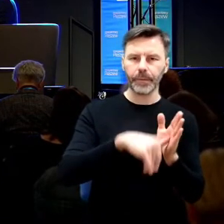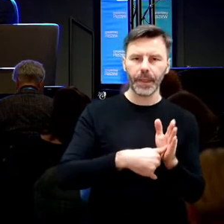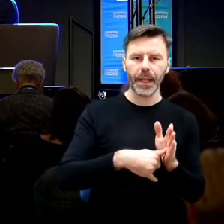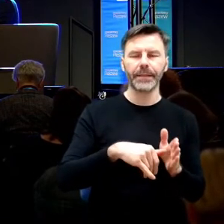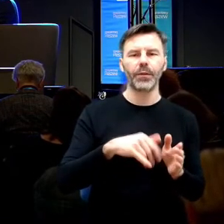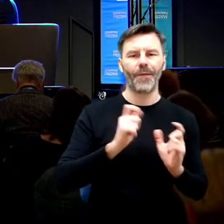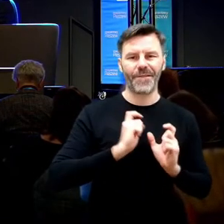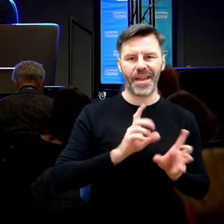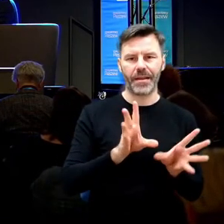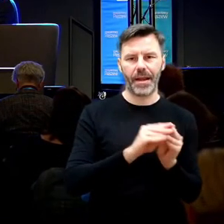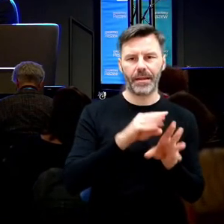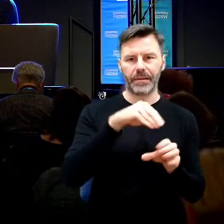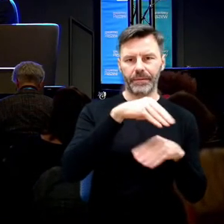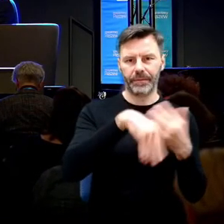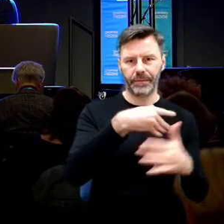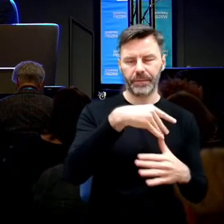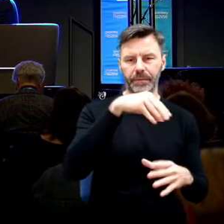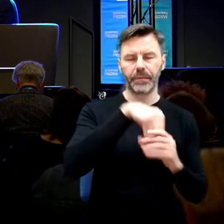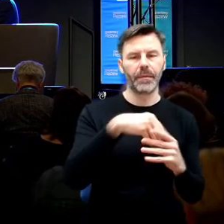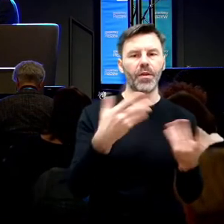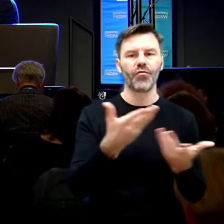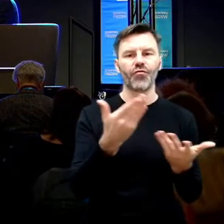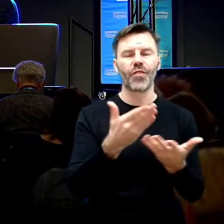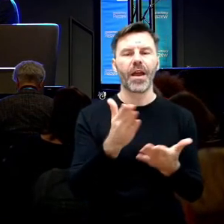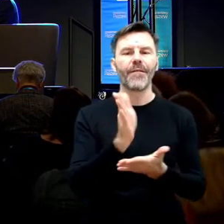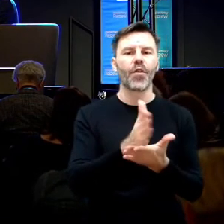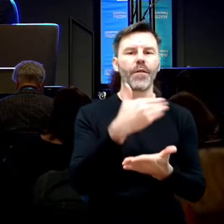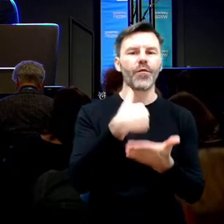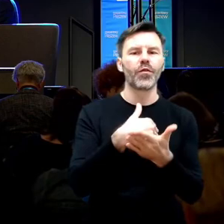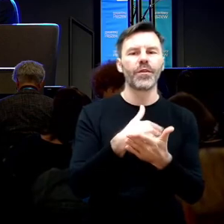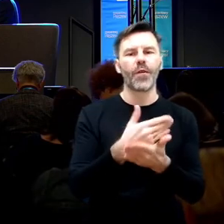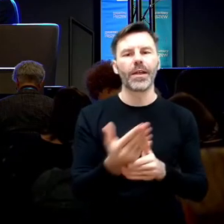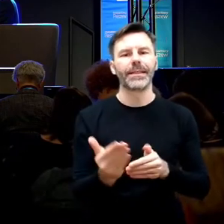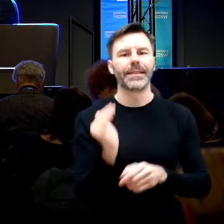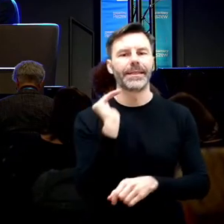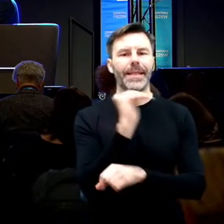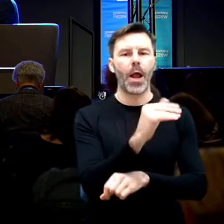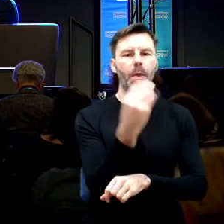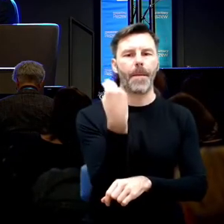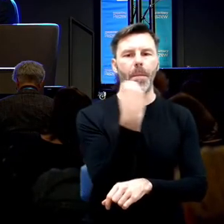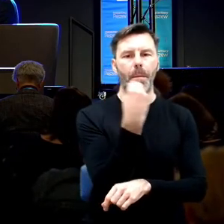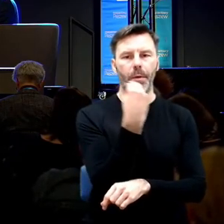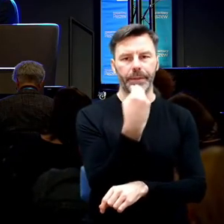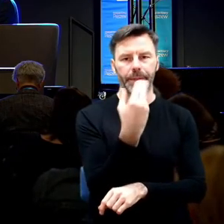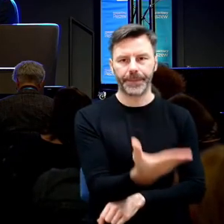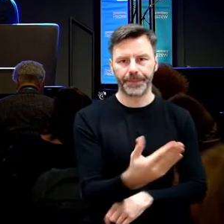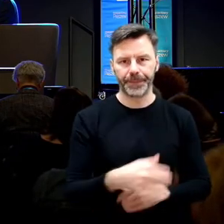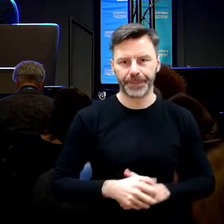która też jest pod pewnymi względami pionierska. Przede wszystkim jest to gmina, która oddaje